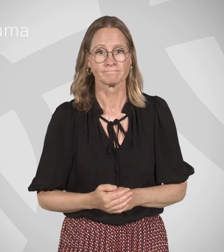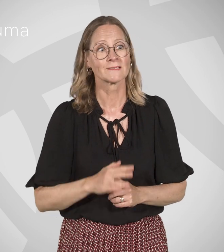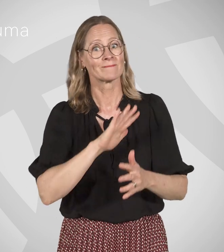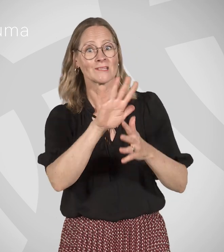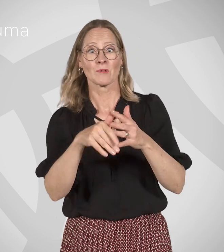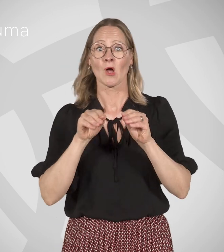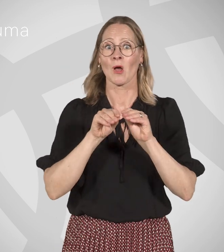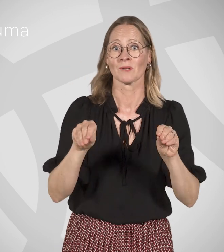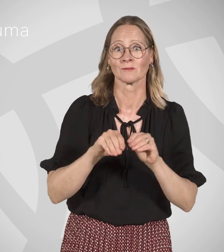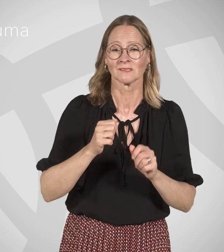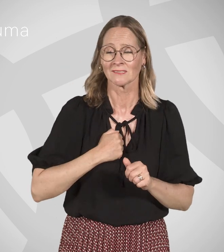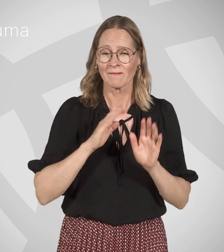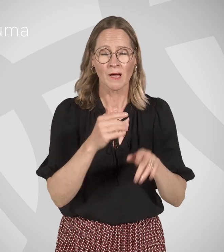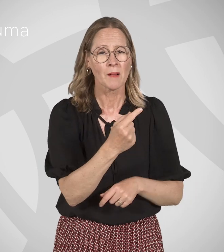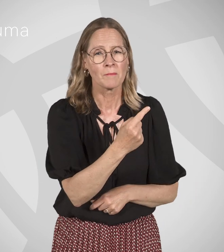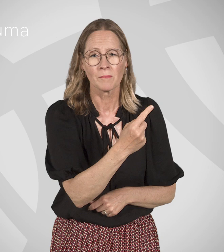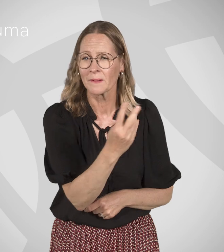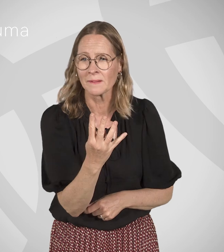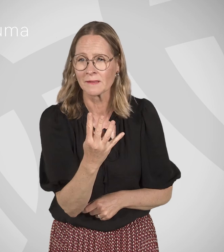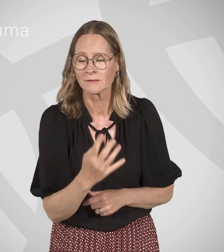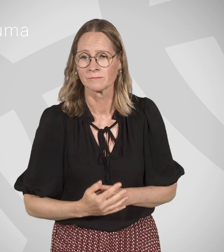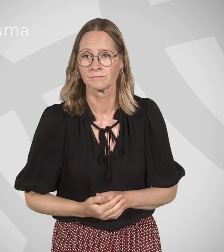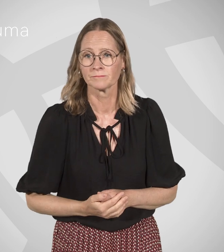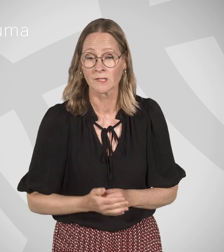Viittomakielistä opetusta saavat vain harvat, -